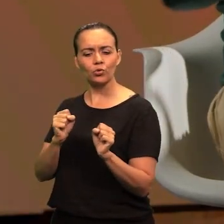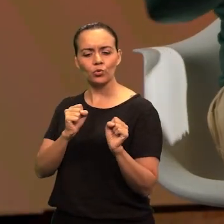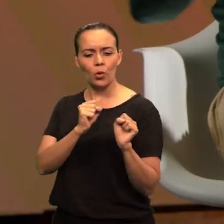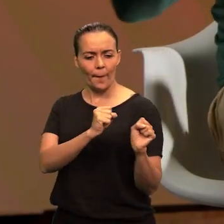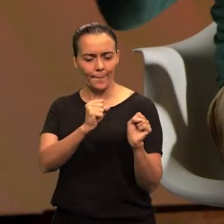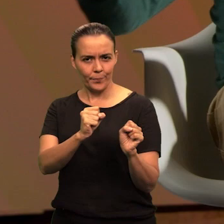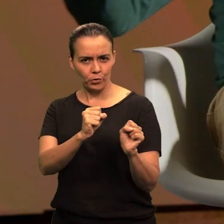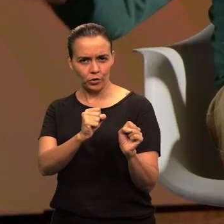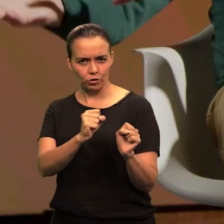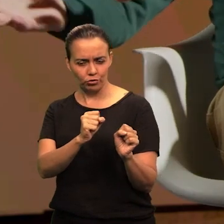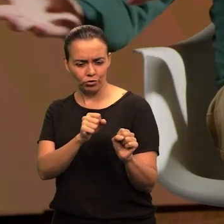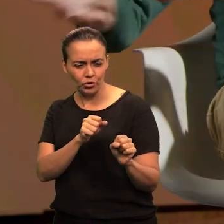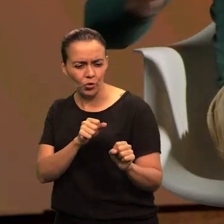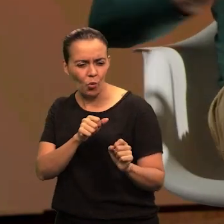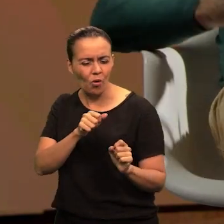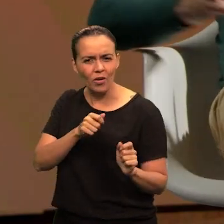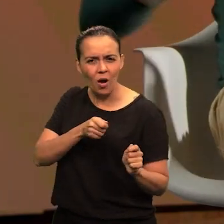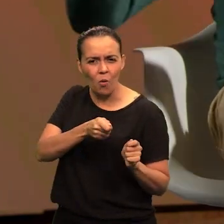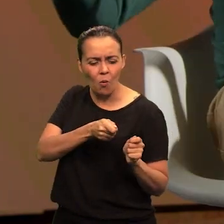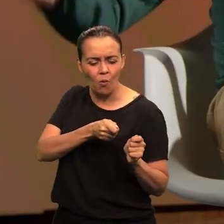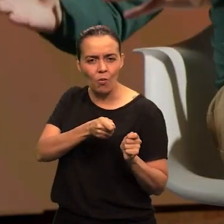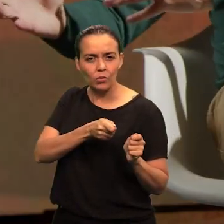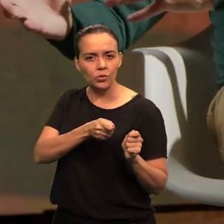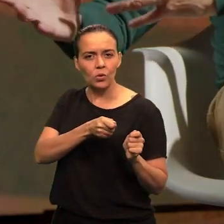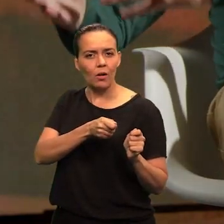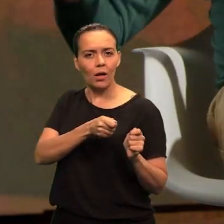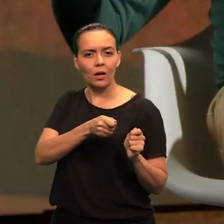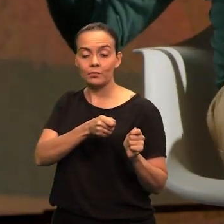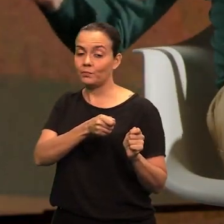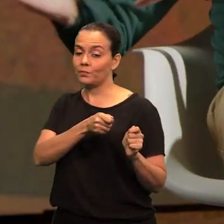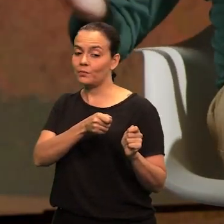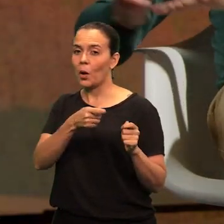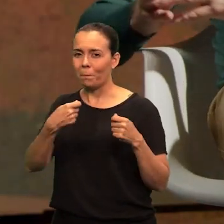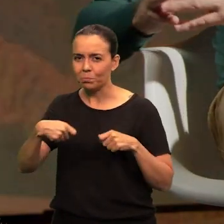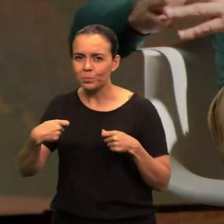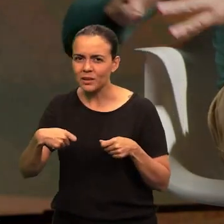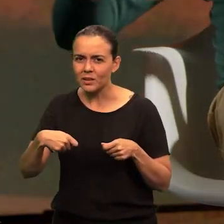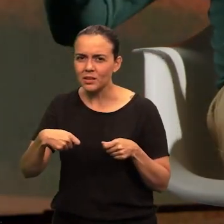ou seja do próprio poder político, que passa a legislar a partir dessas reflexões,